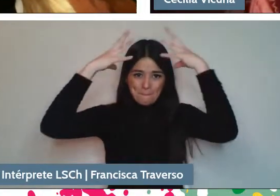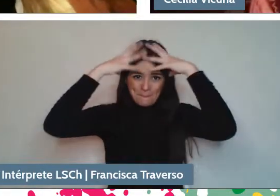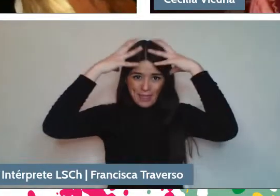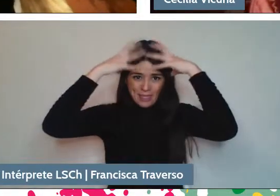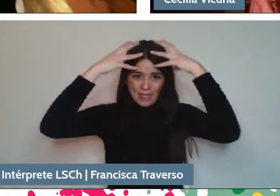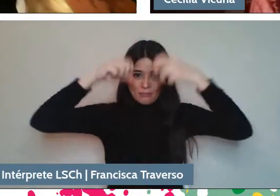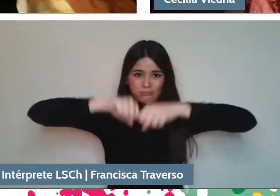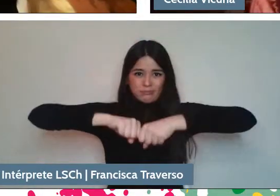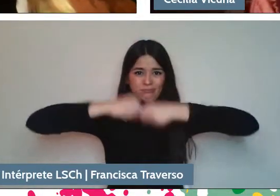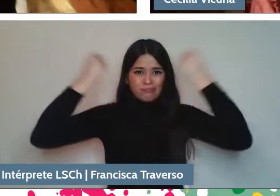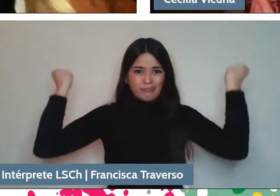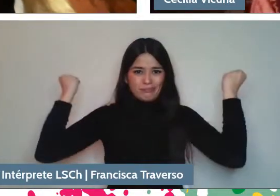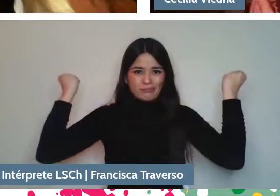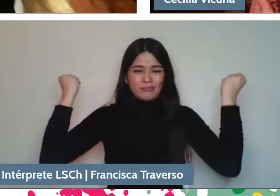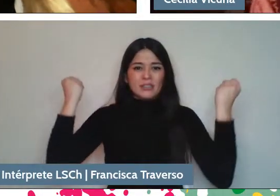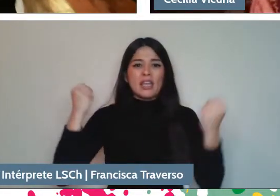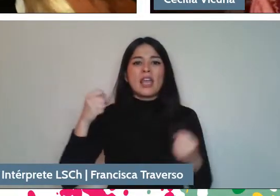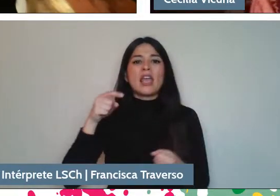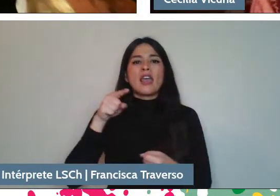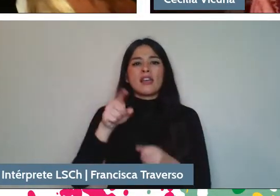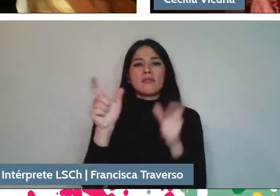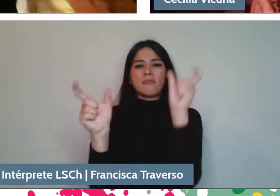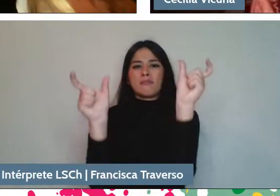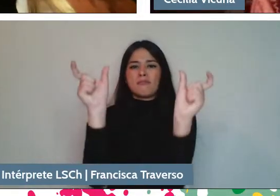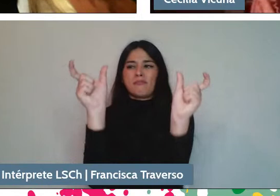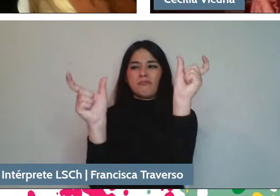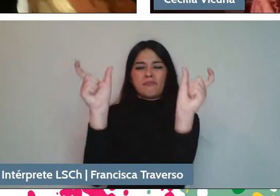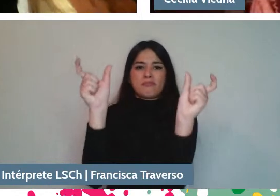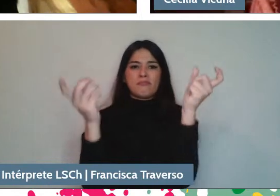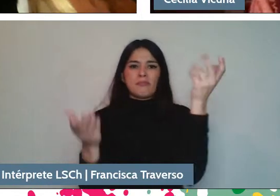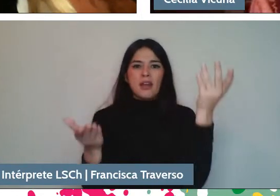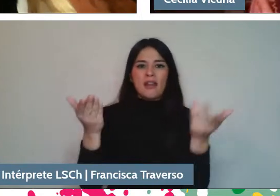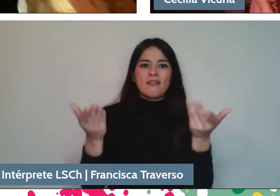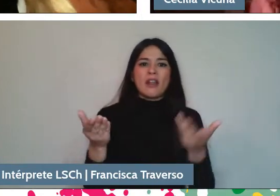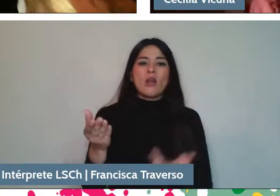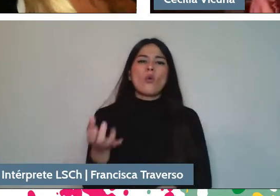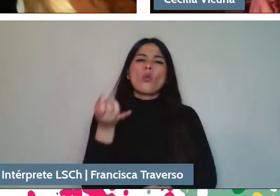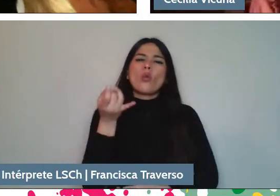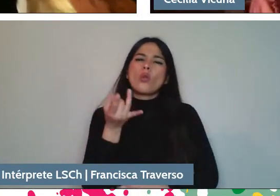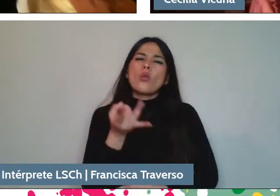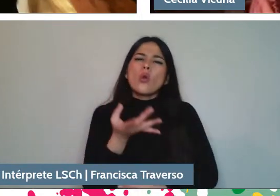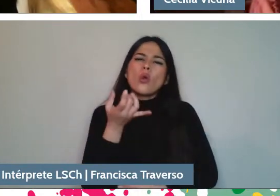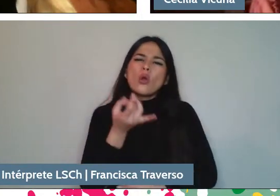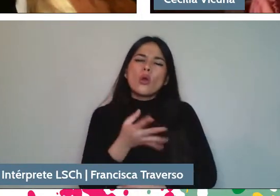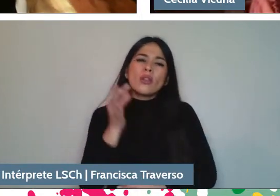específica con respecto a un dolor de una mujer joven que de repente se ve exiliada.